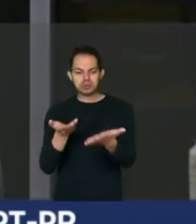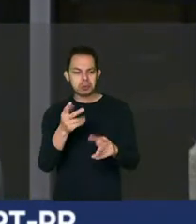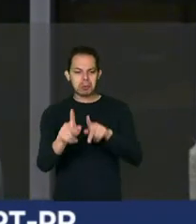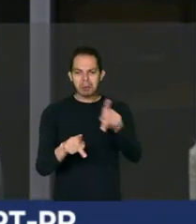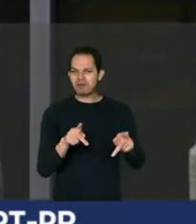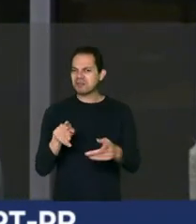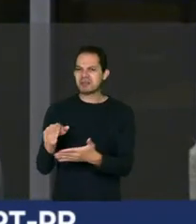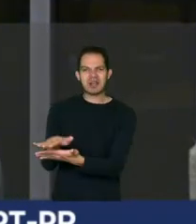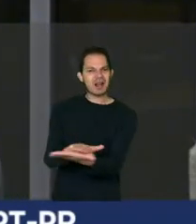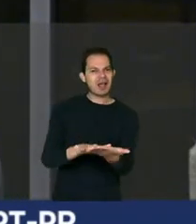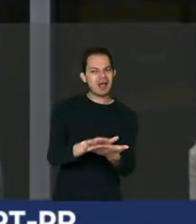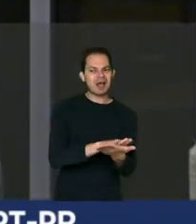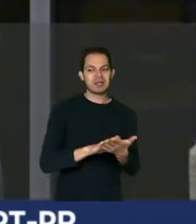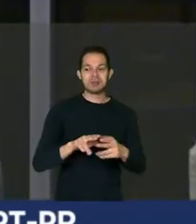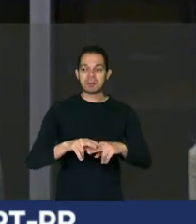NÃO TEM APREÇO PELO SEU POVO É QUE ESSA POLÍTICA ESTÁ